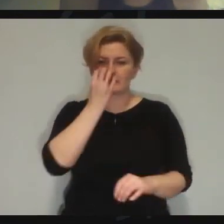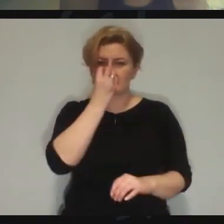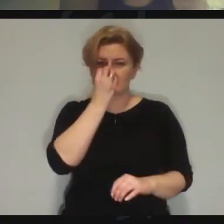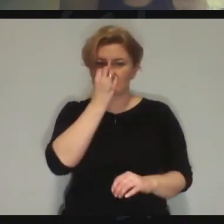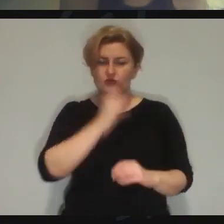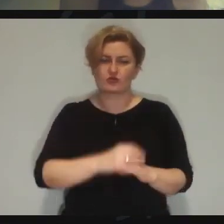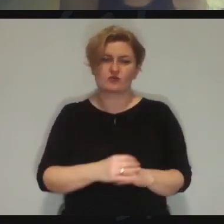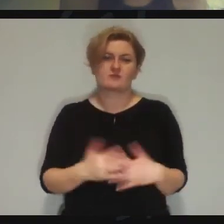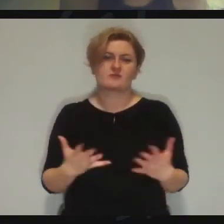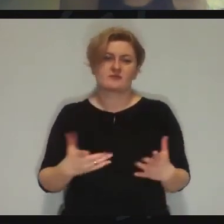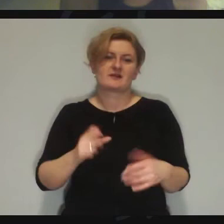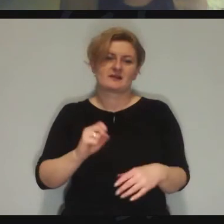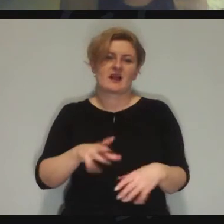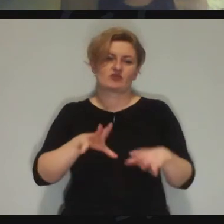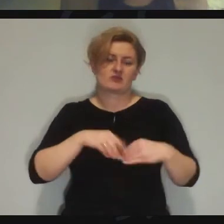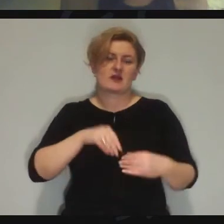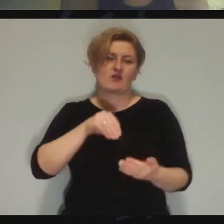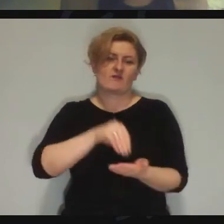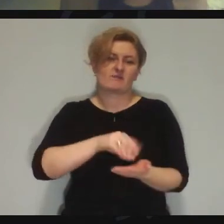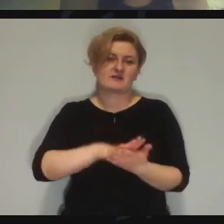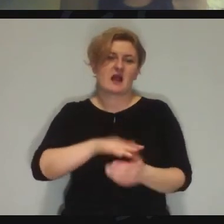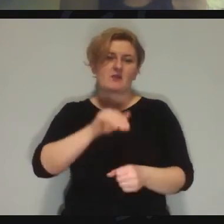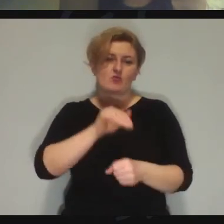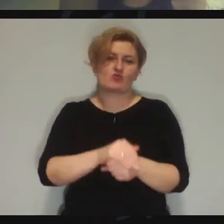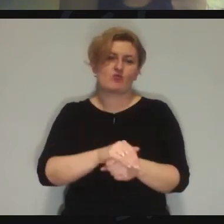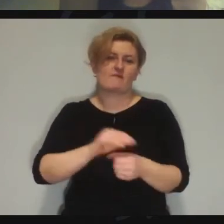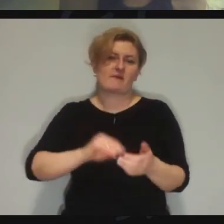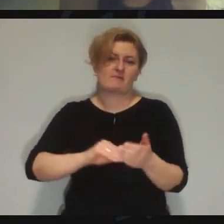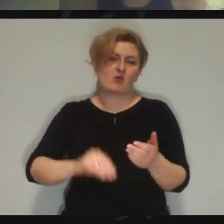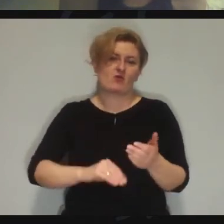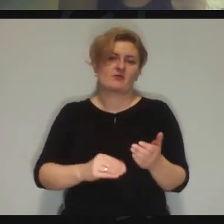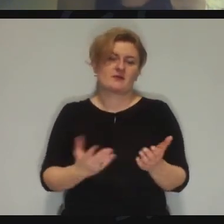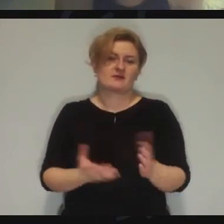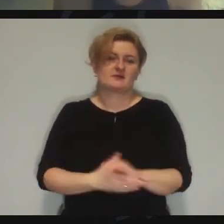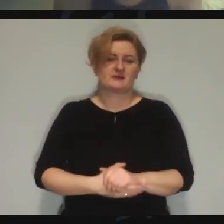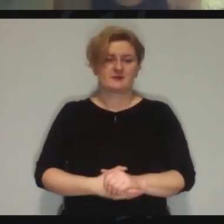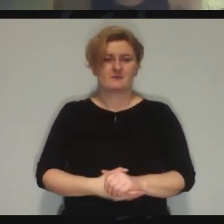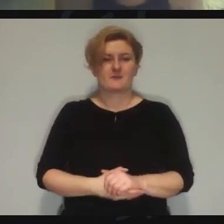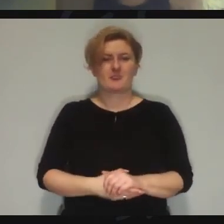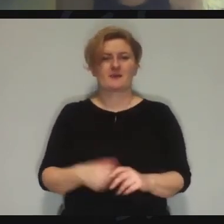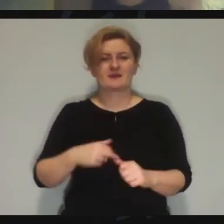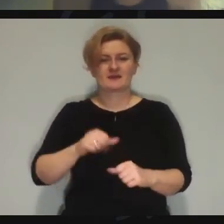Tak to zostało zapisane, więc jesteśmy takimi osobami.